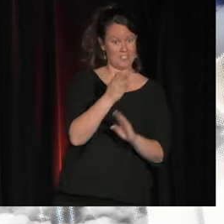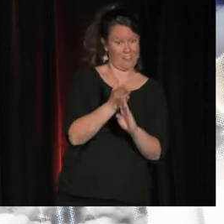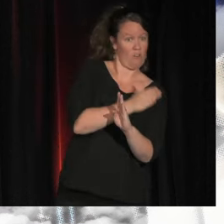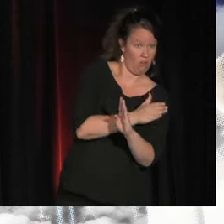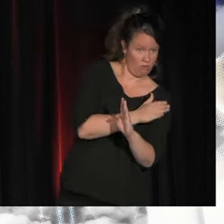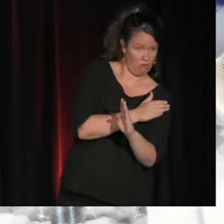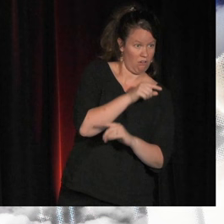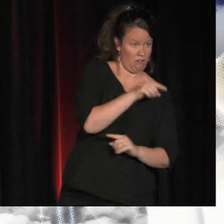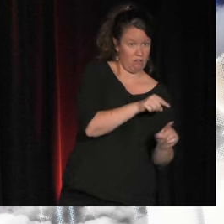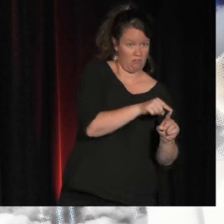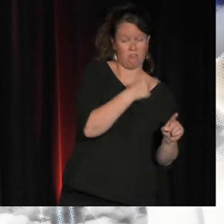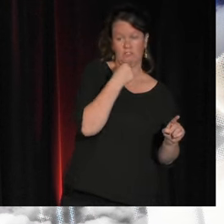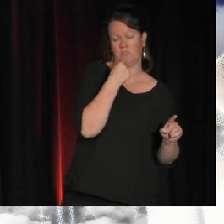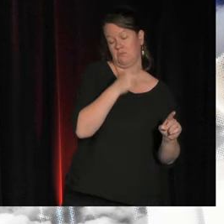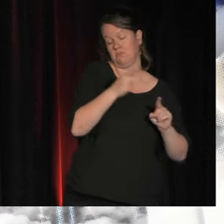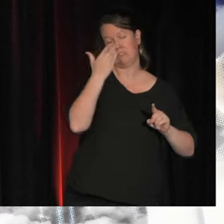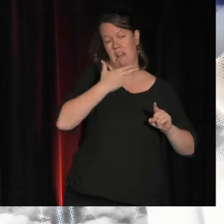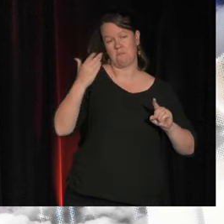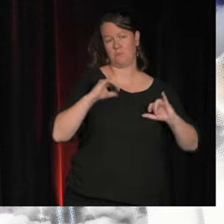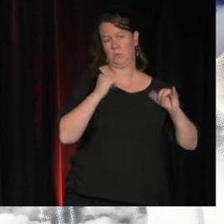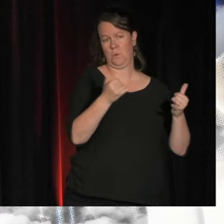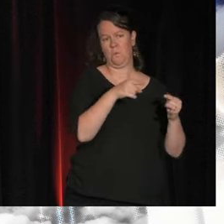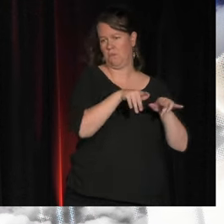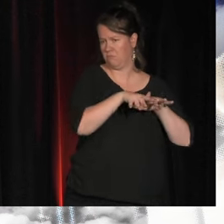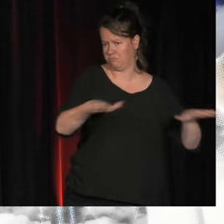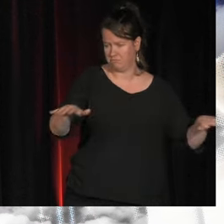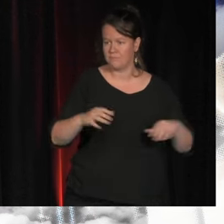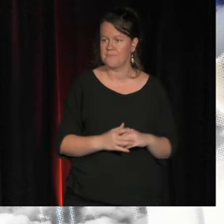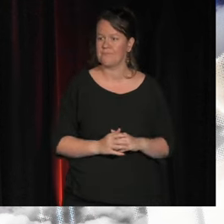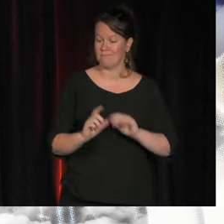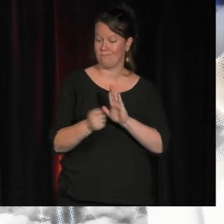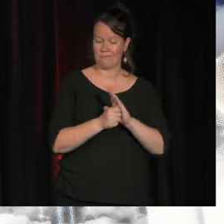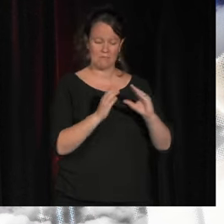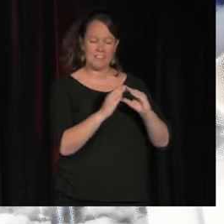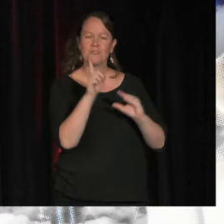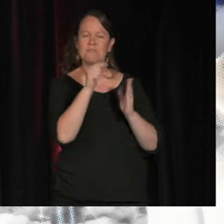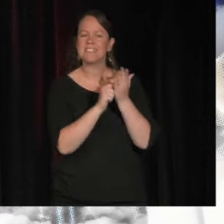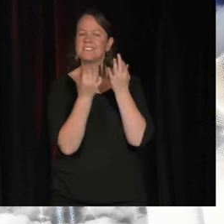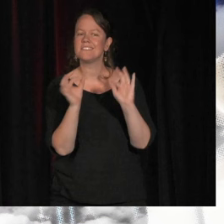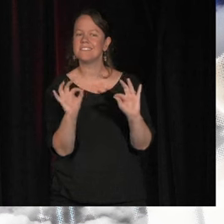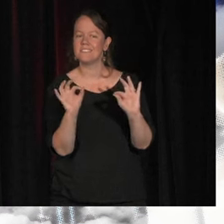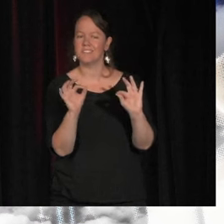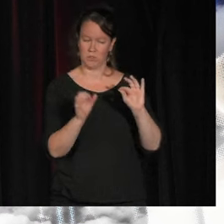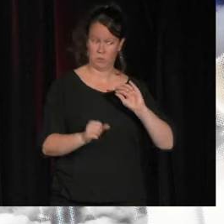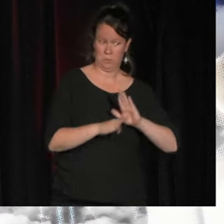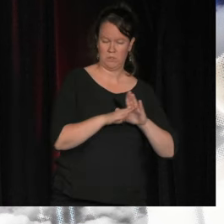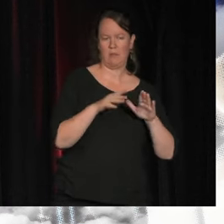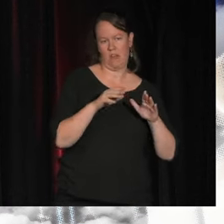On peut rappeler que pendant le début des années 2010, Blizzard a eu des petits soucis judiciaires avec Valve,